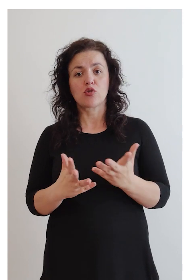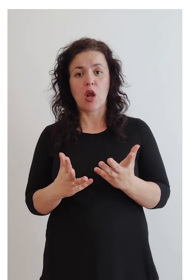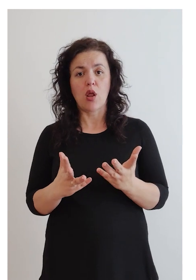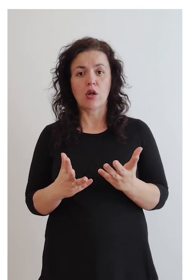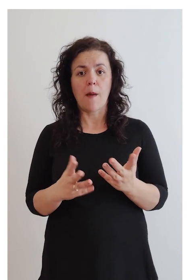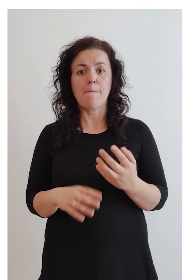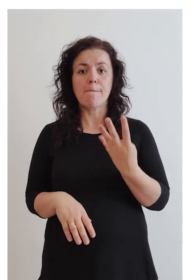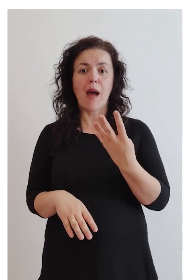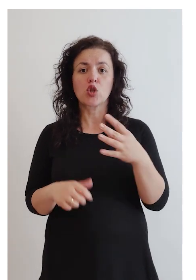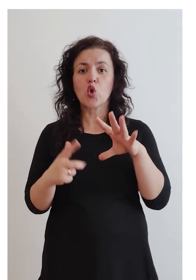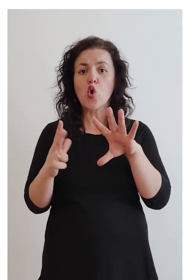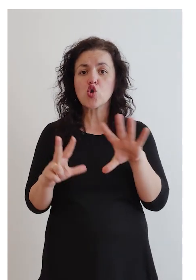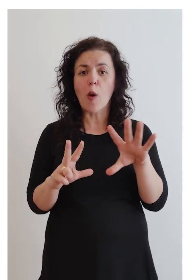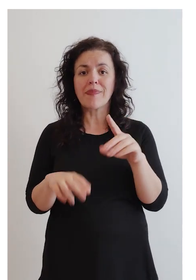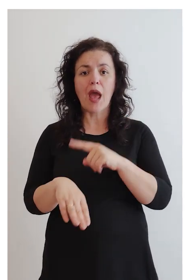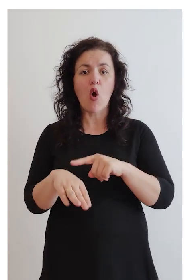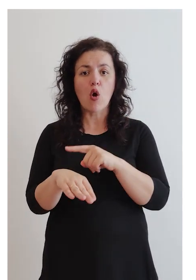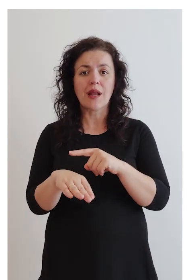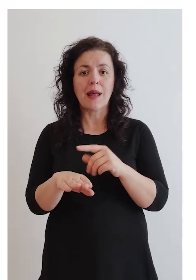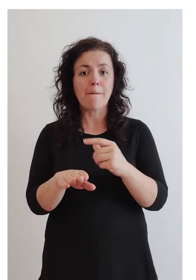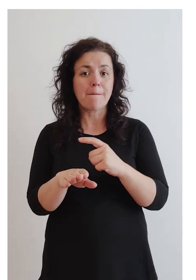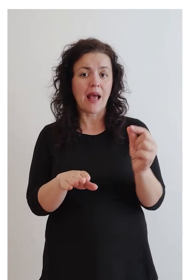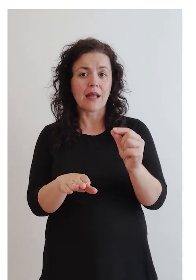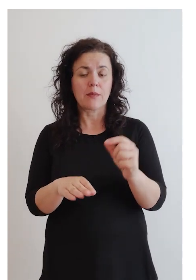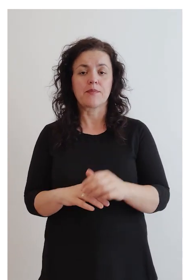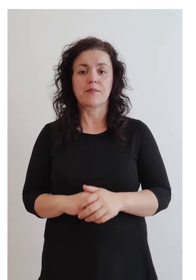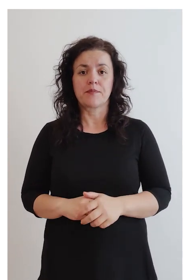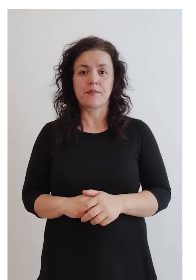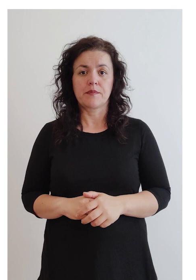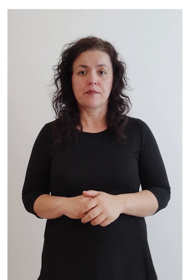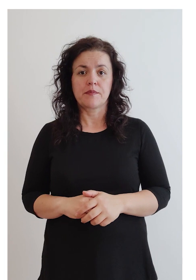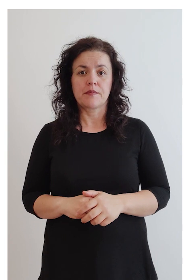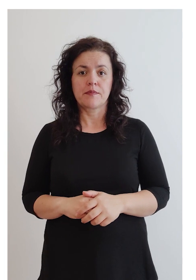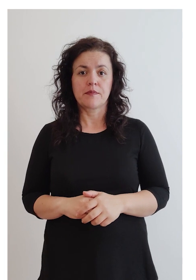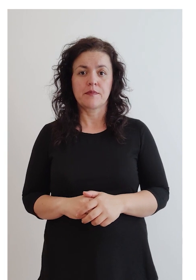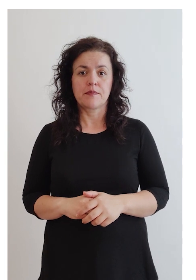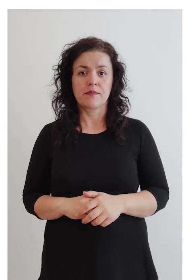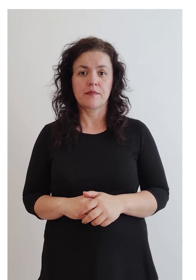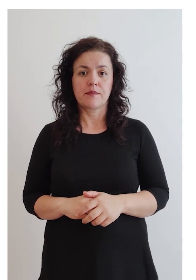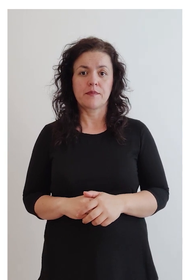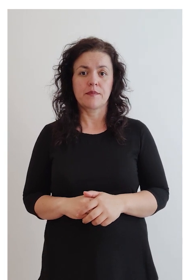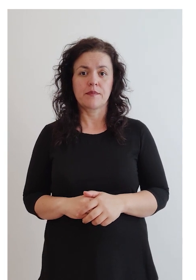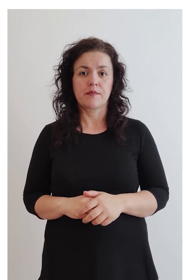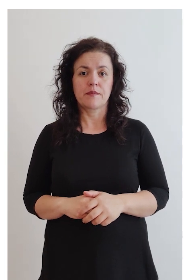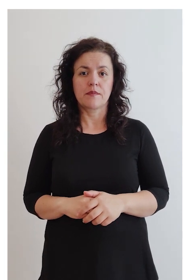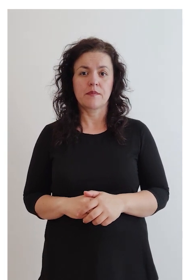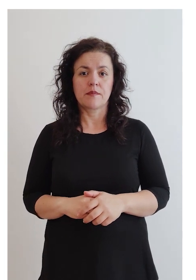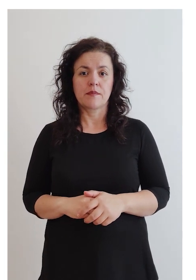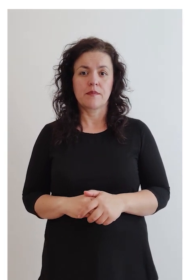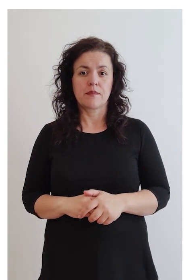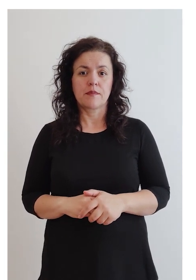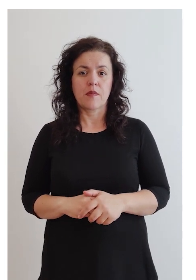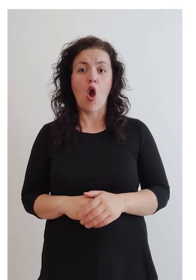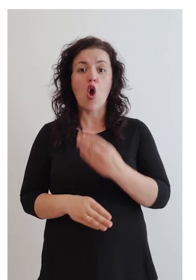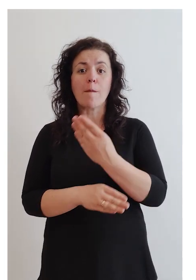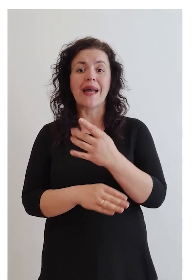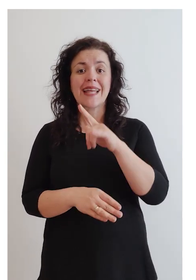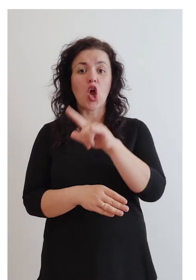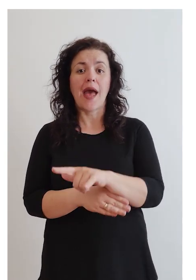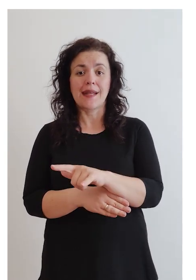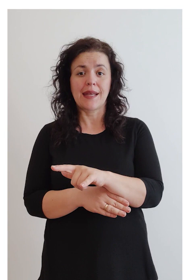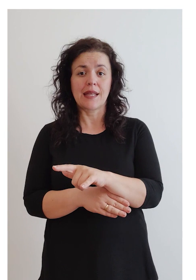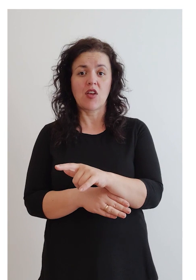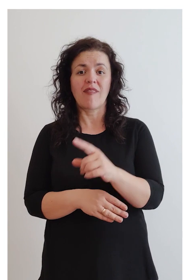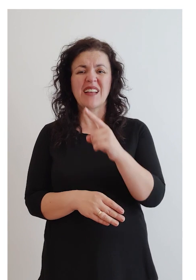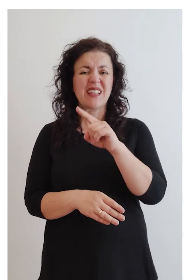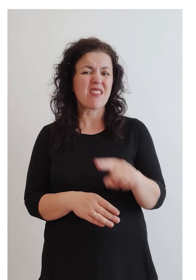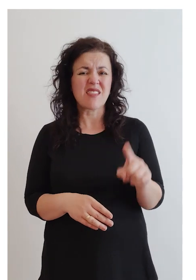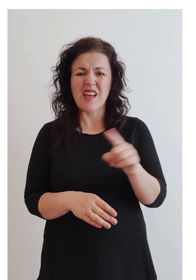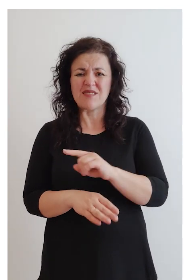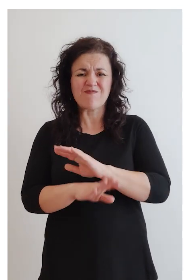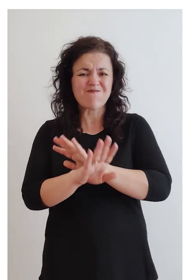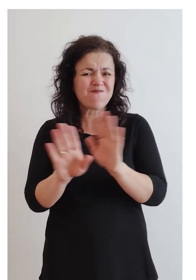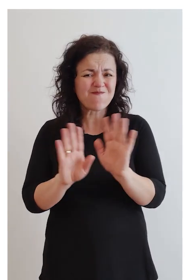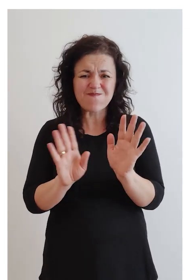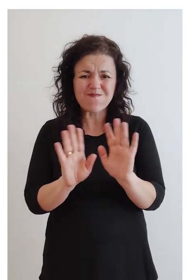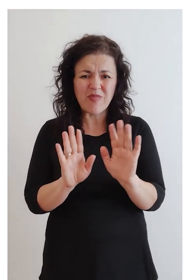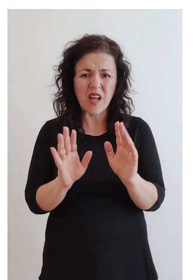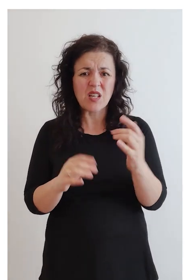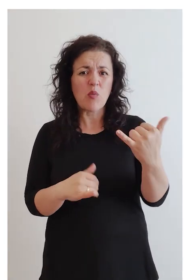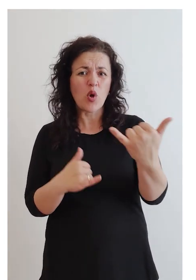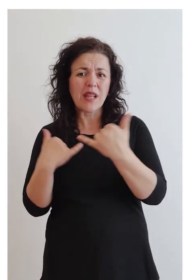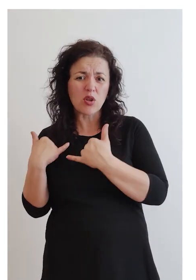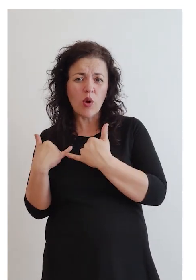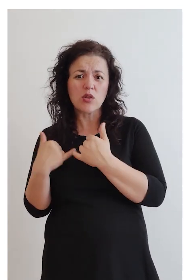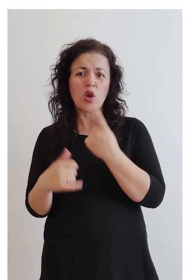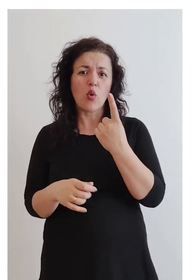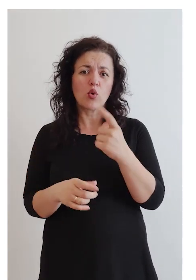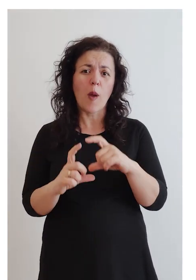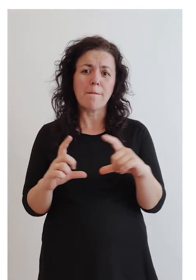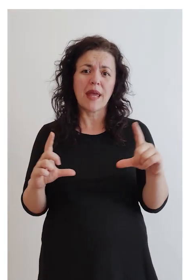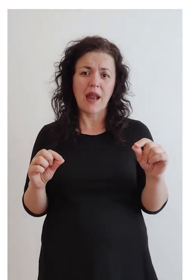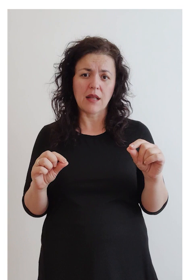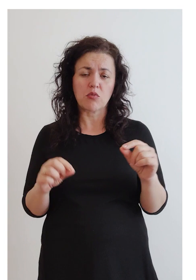Companiilor aeriene li se va interzice să anuleze zborul de întoarcere al unui bilet doar din motivul că un pasager nu a folosit zborul de plecare